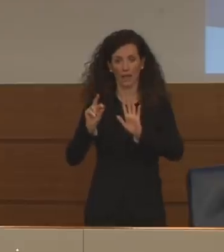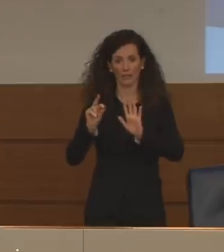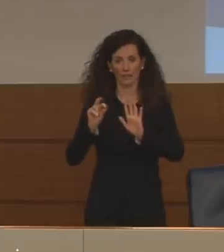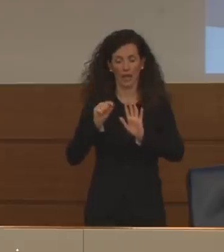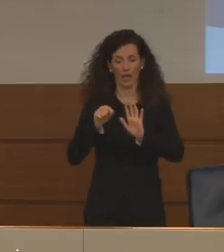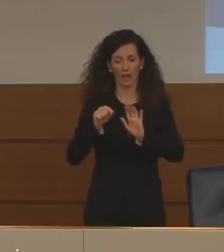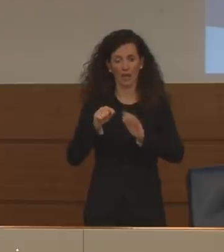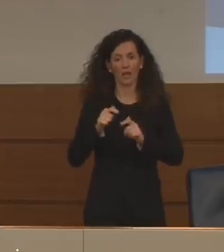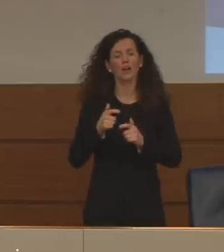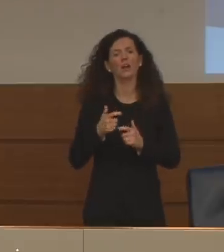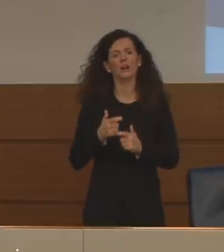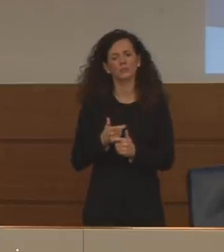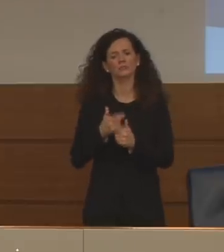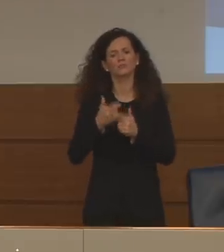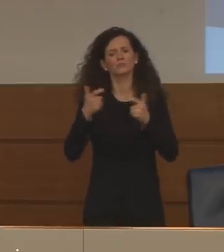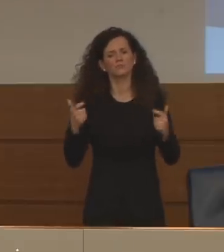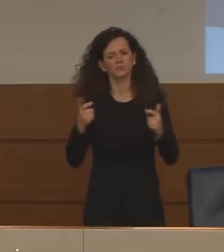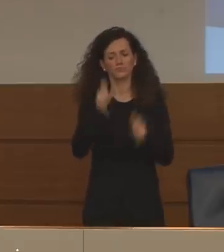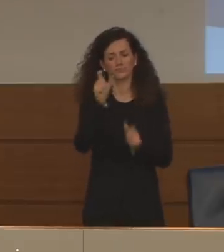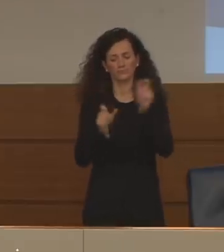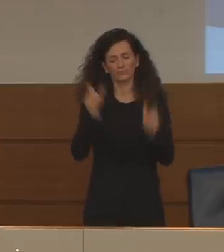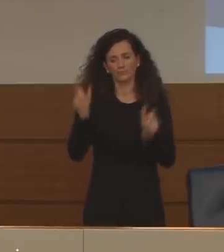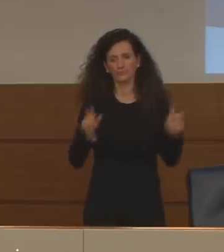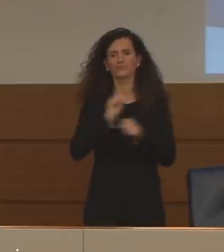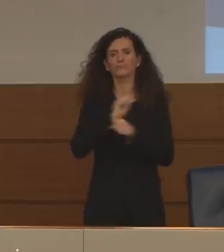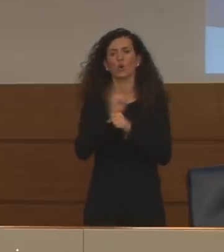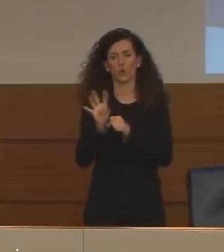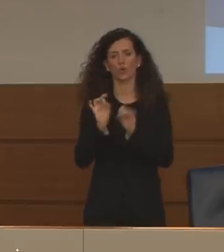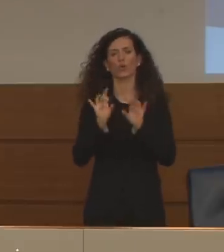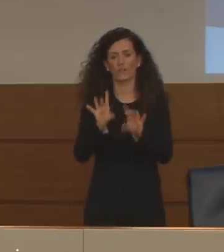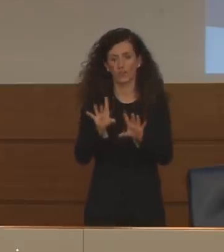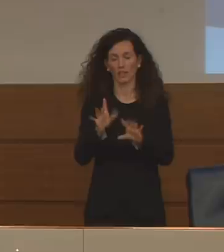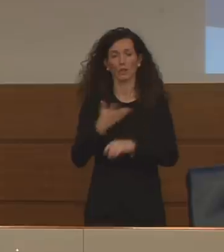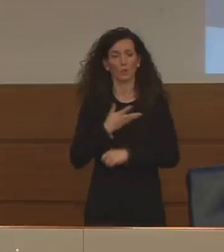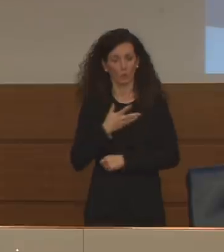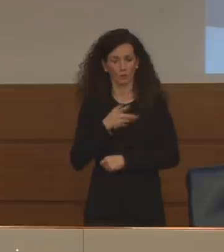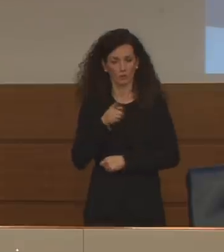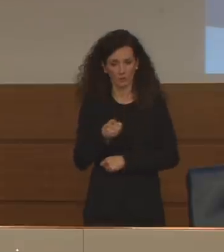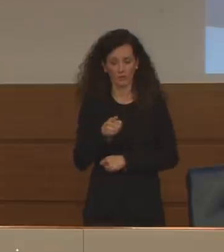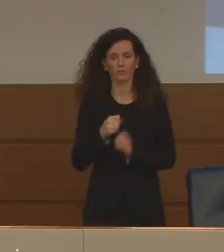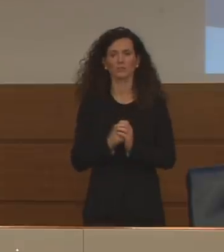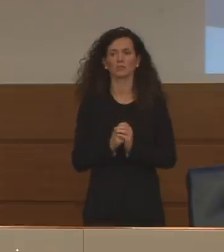delle persone attualmente positive, il numero delle persone attualmente